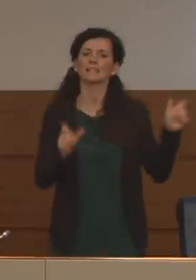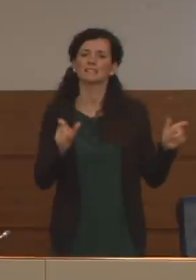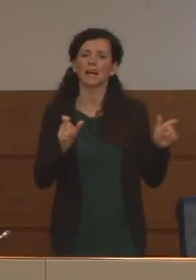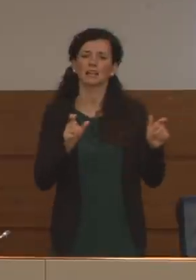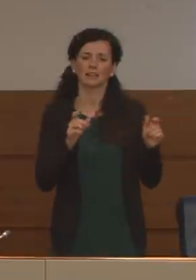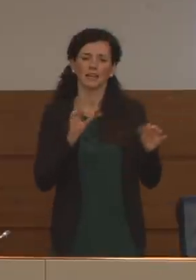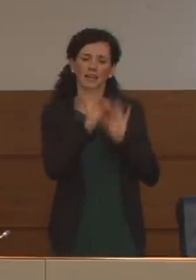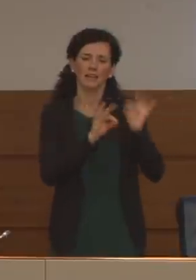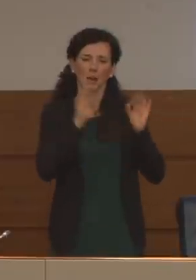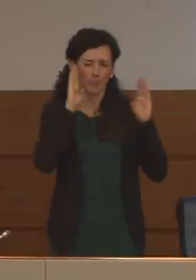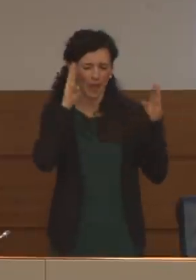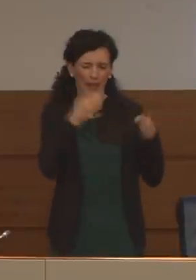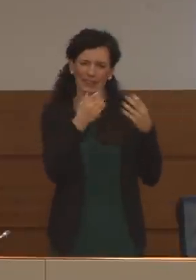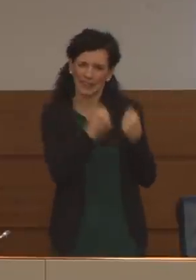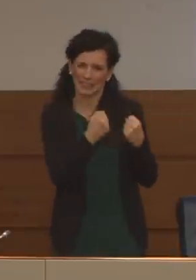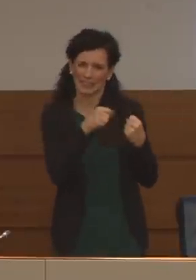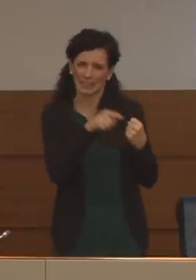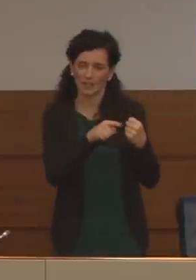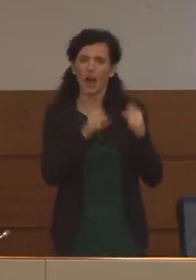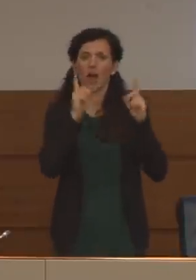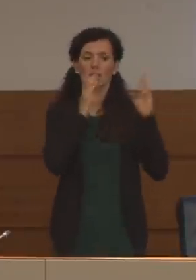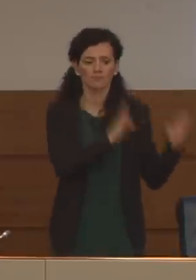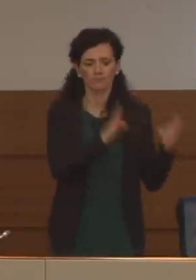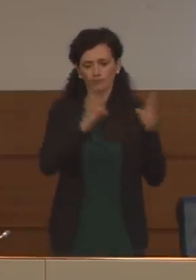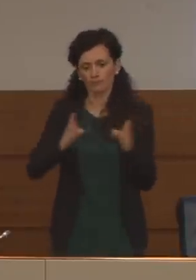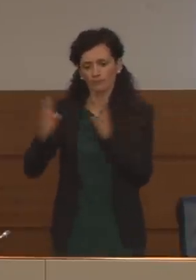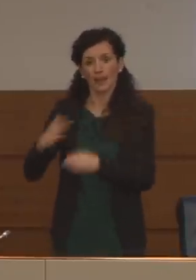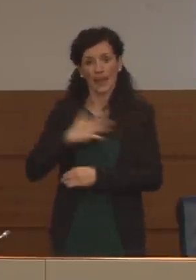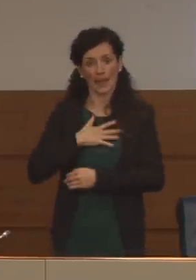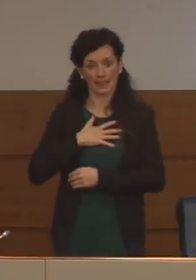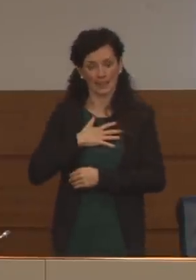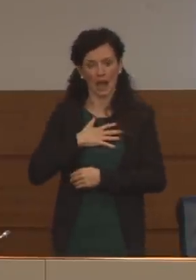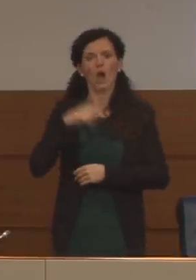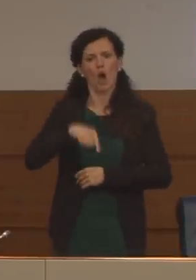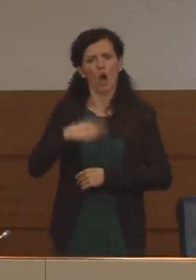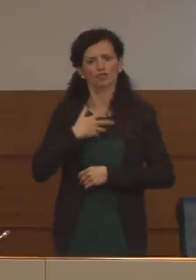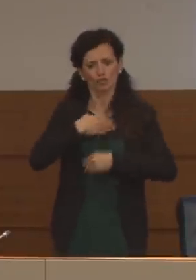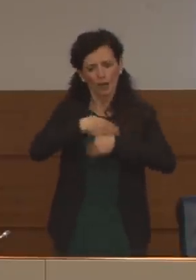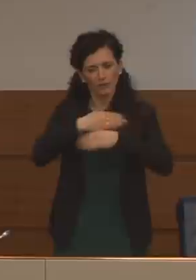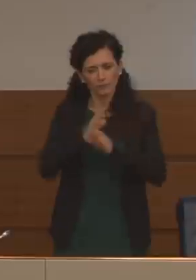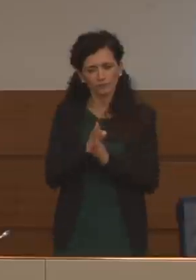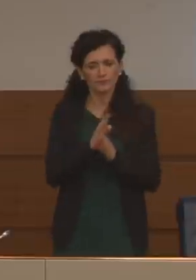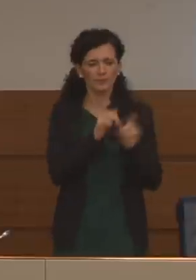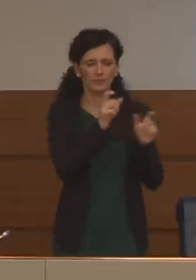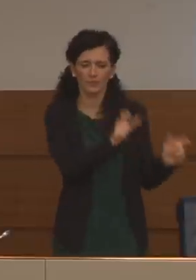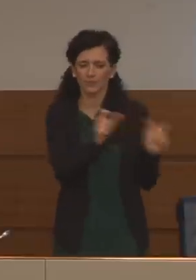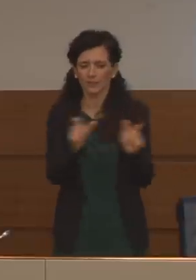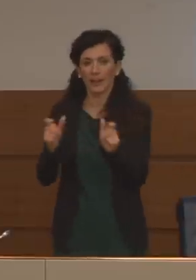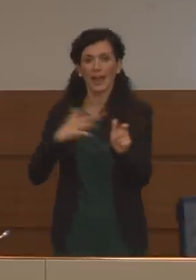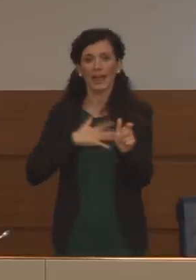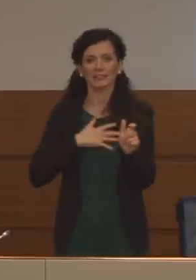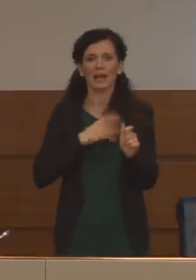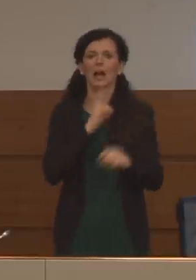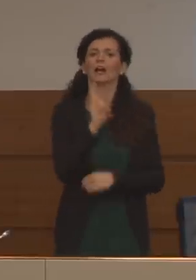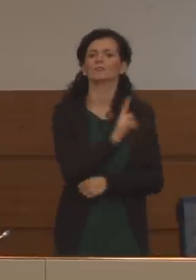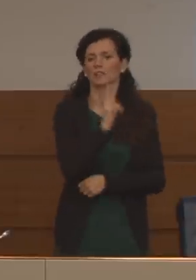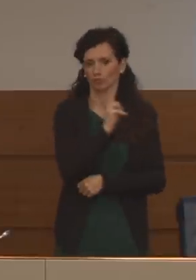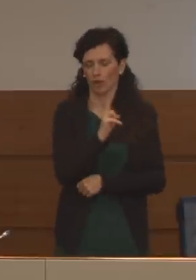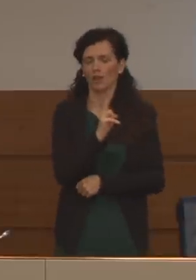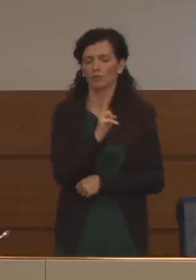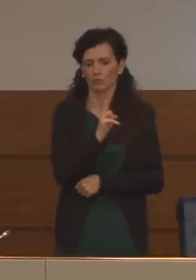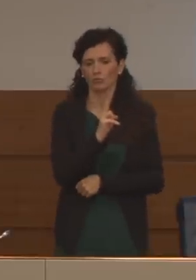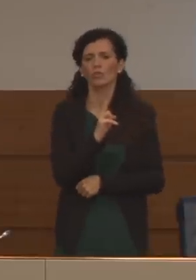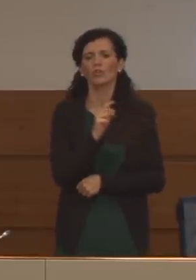oggi abbiamo dei dati stratificati per decesso che mantengono sostanzialmente